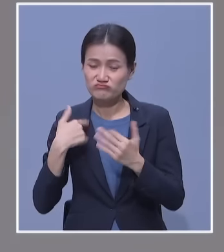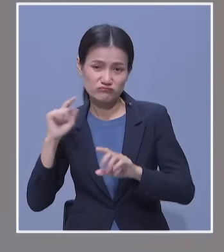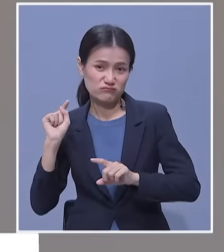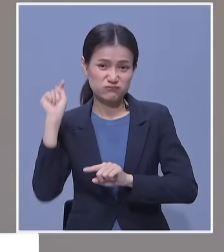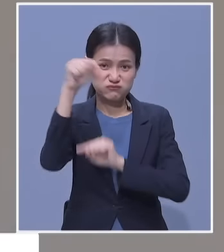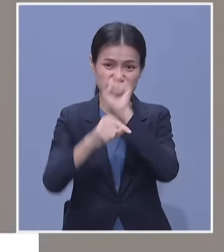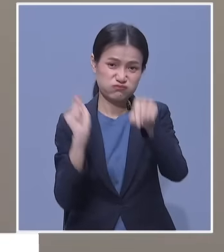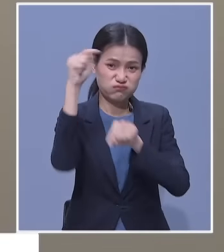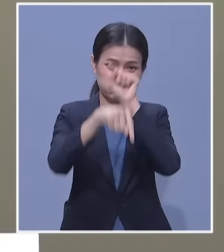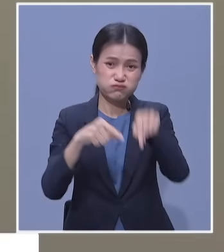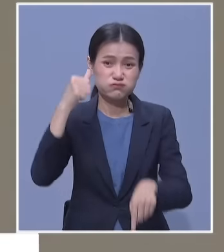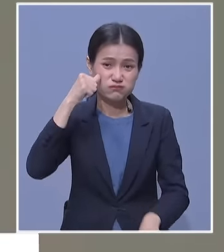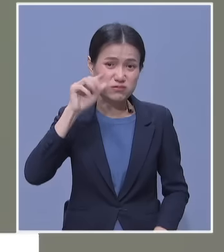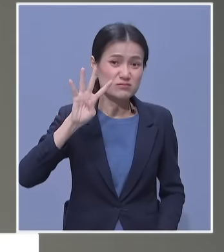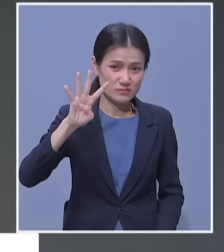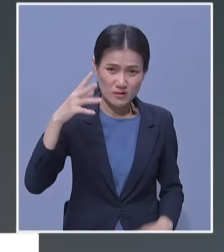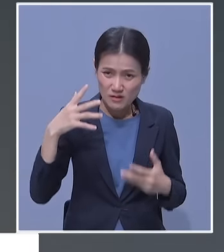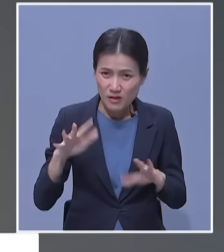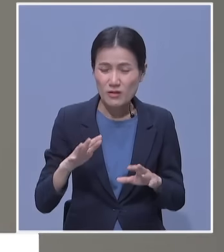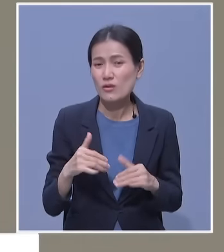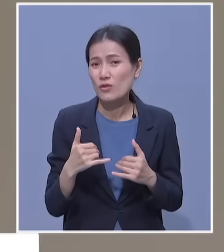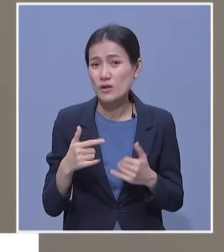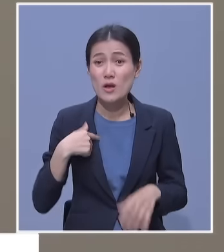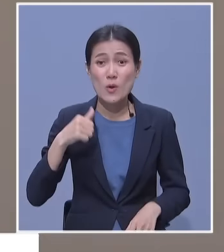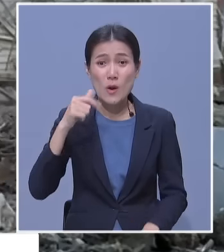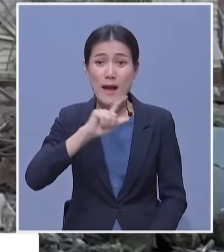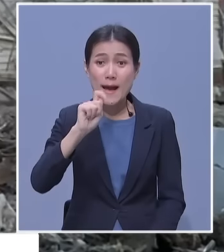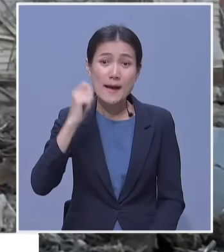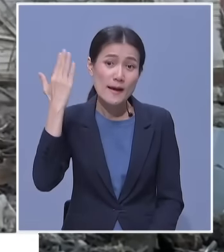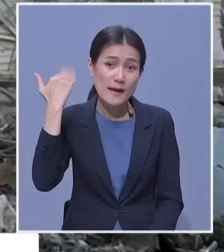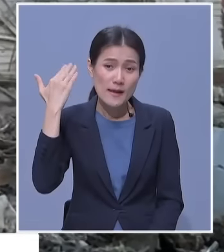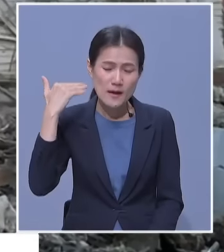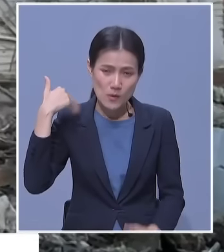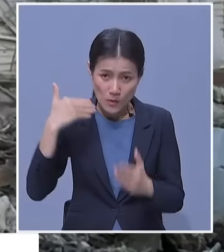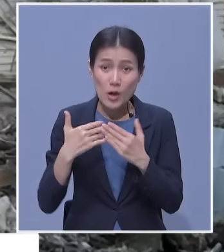ติดต่อกันถึง 4 วันแล้วนะคะนับตั้งแต่วัน อังคารที่ผ่านมาโดยจนถึงตอนนี้มีผู้เสีย